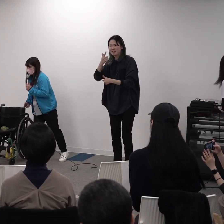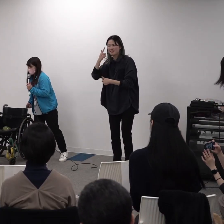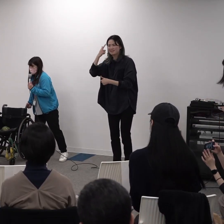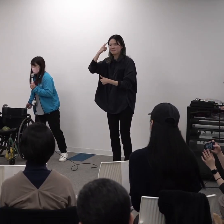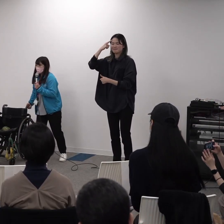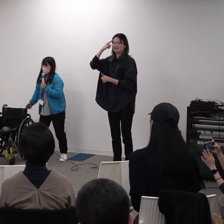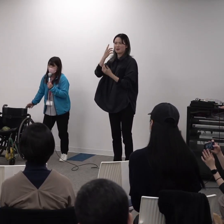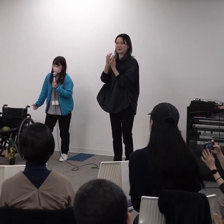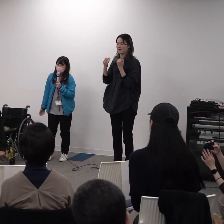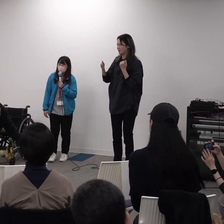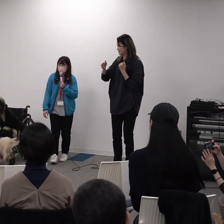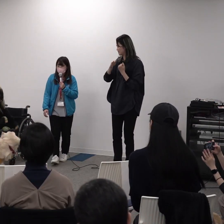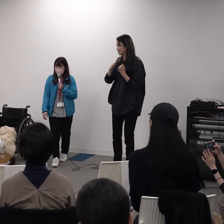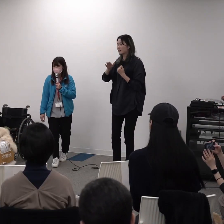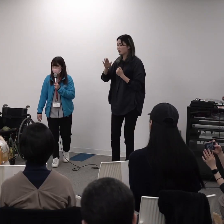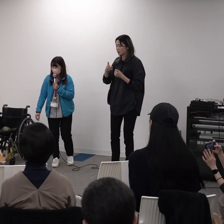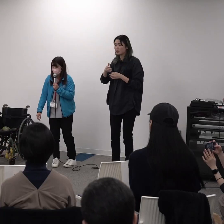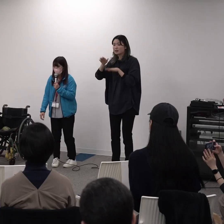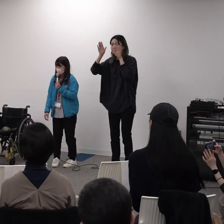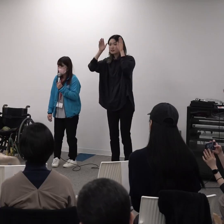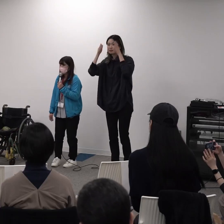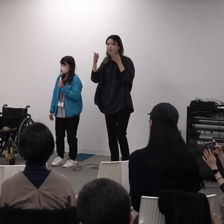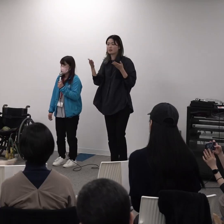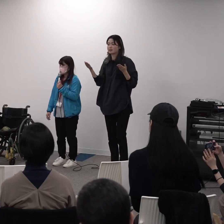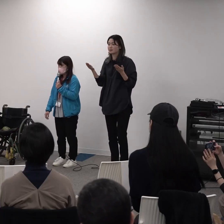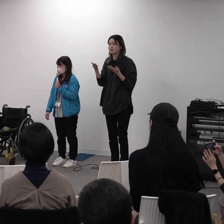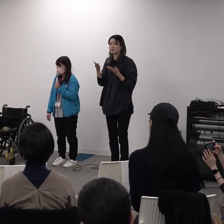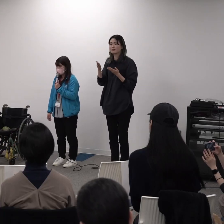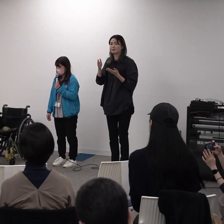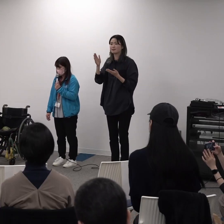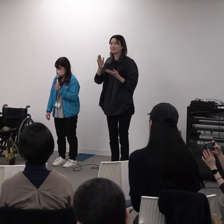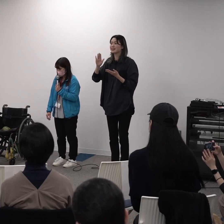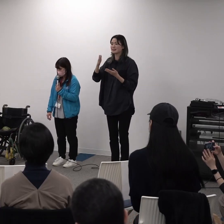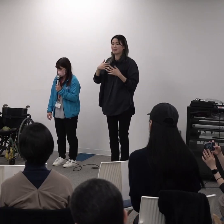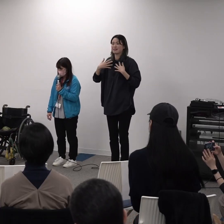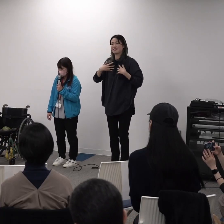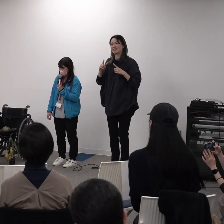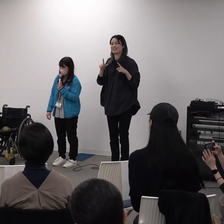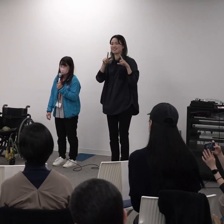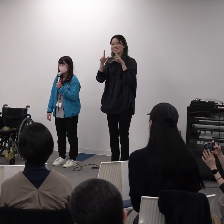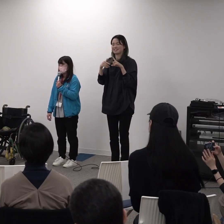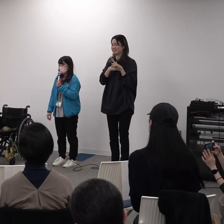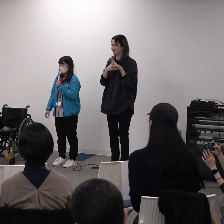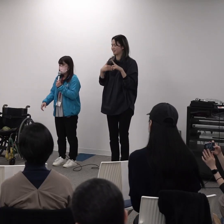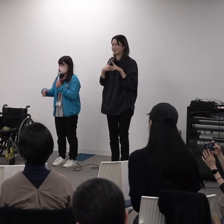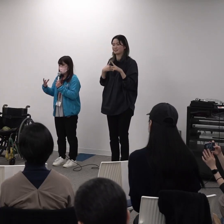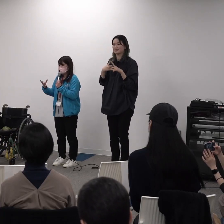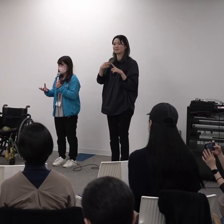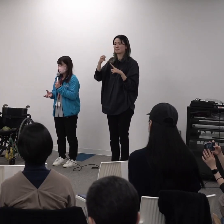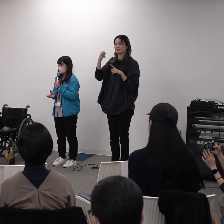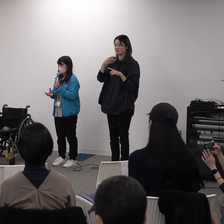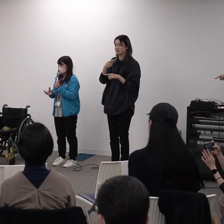犬たちもお仕事しなくても楽しく生活はできますし 私達の中では